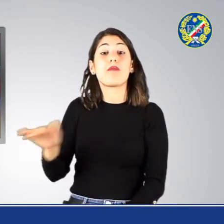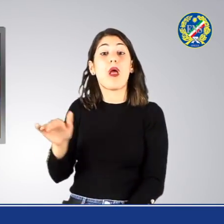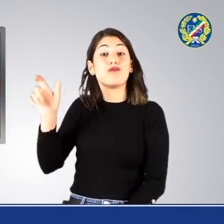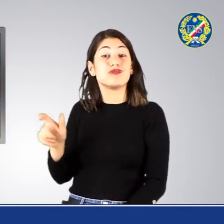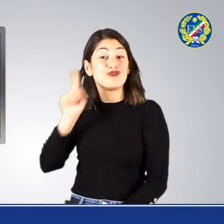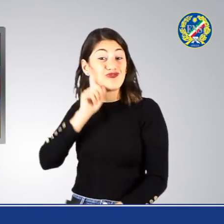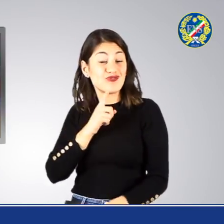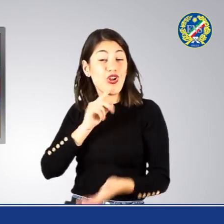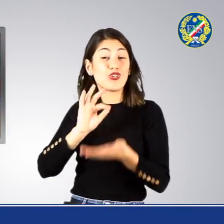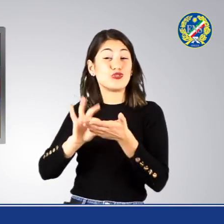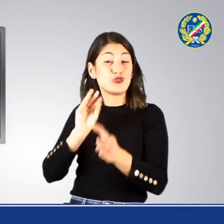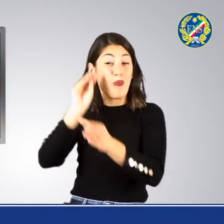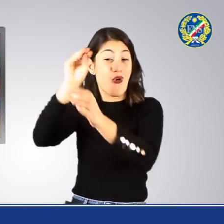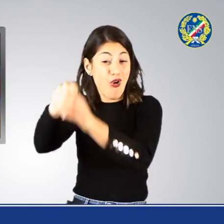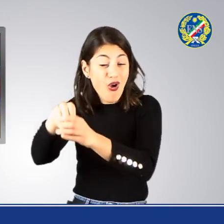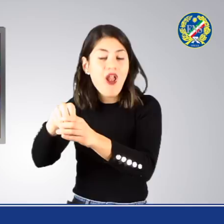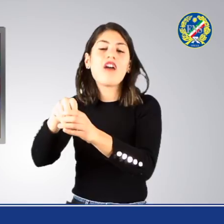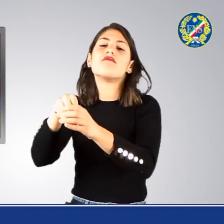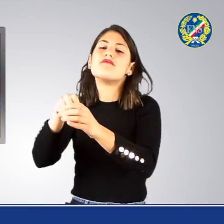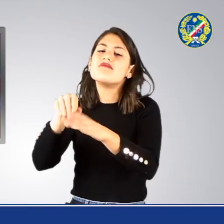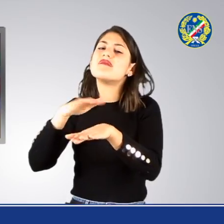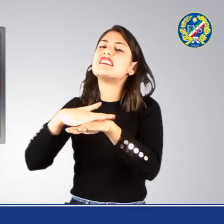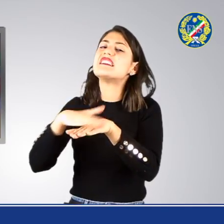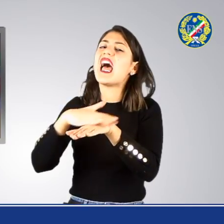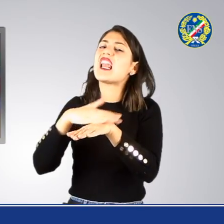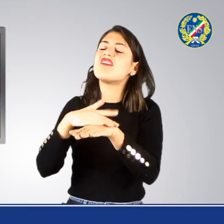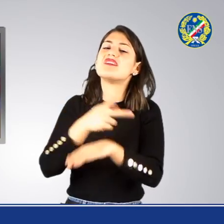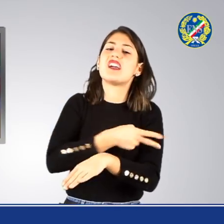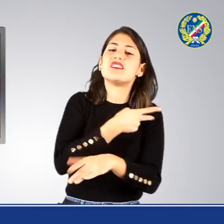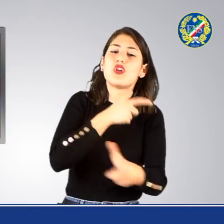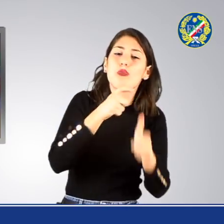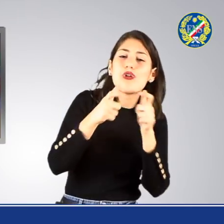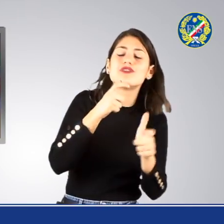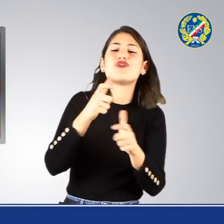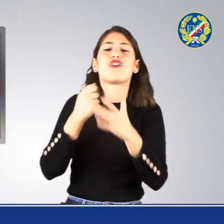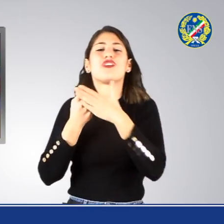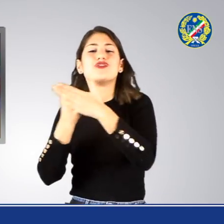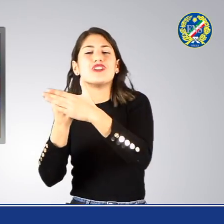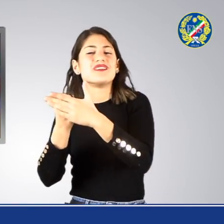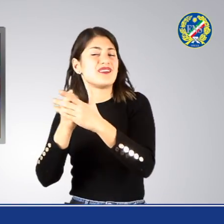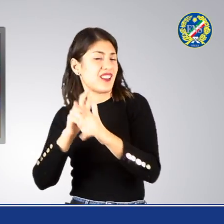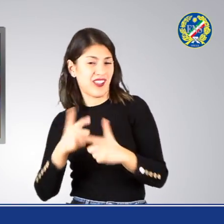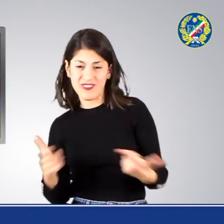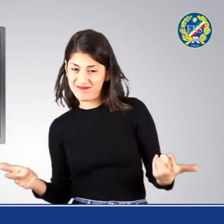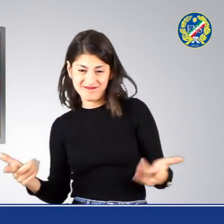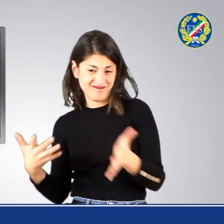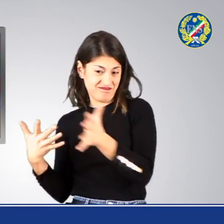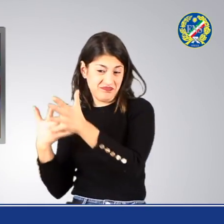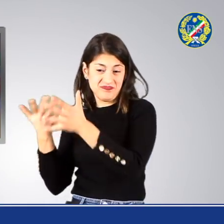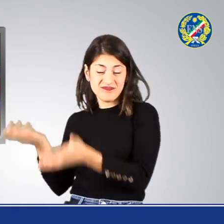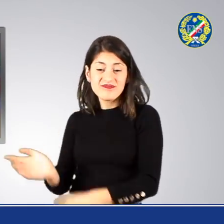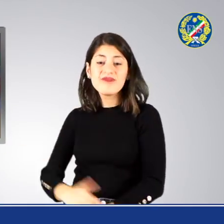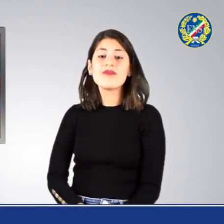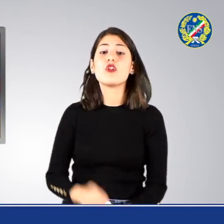del bambino a scuola, laddove mancano servizi di sostegno e di assistenza alla comunicazione;